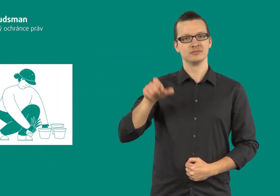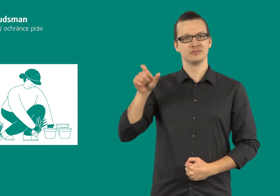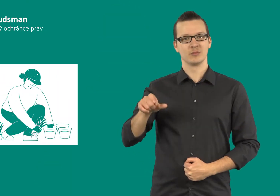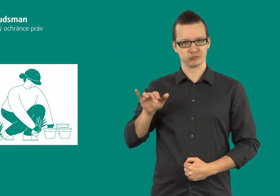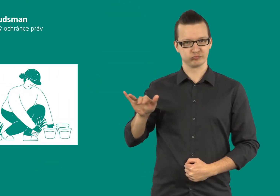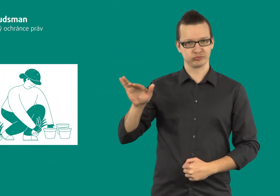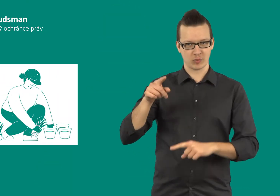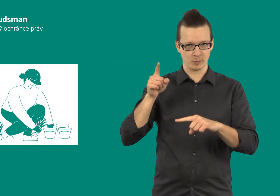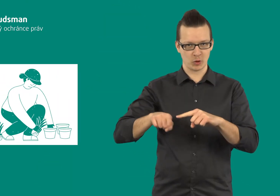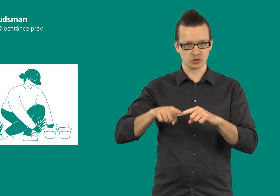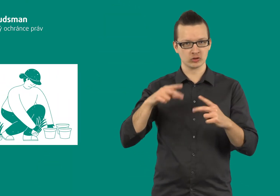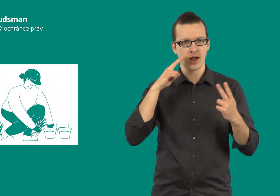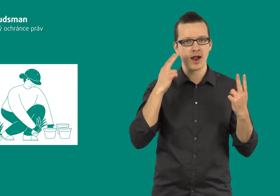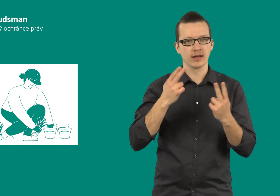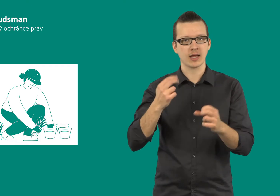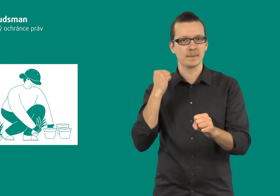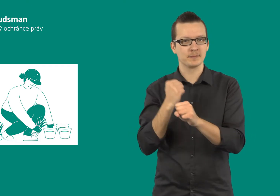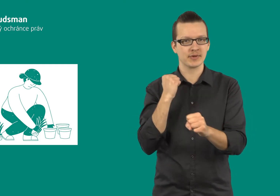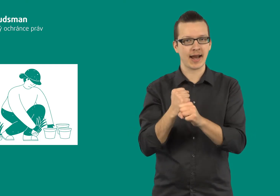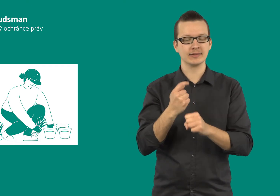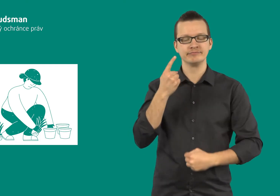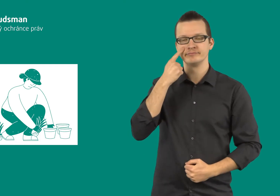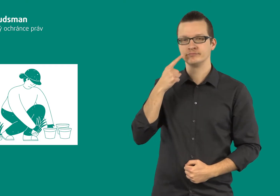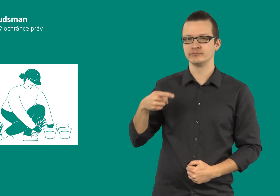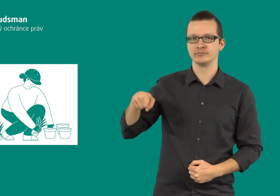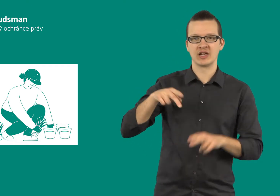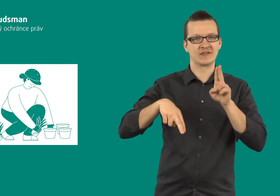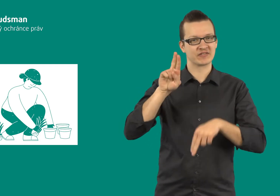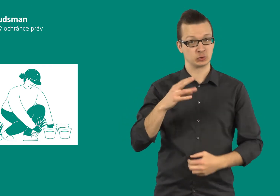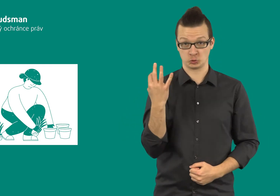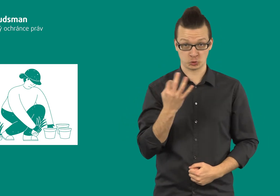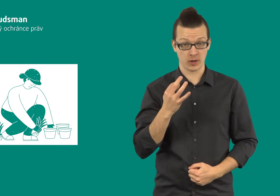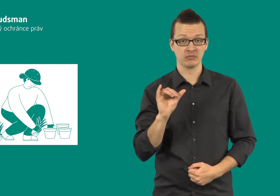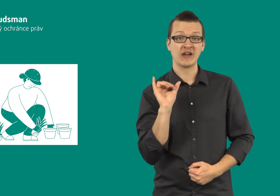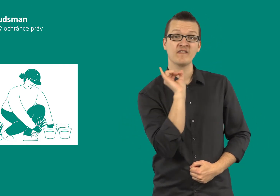Nejčastěji se lidé s postižením při hledání práce spoléhají na vlastní zdroje.